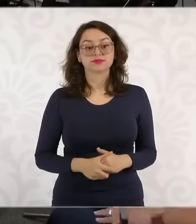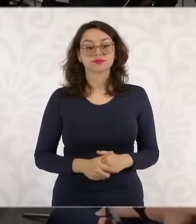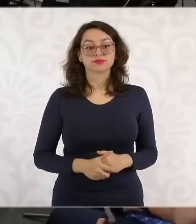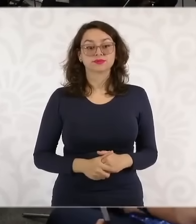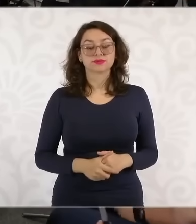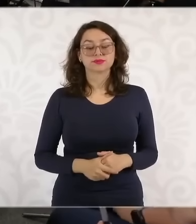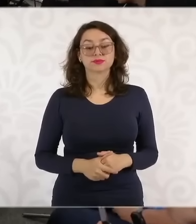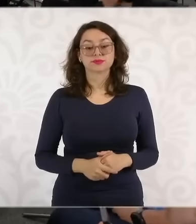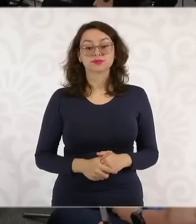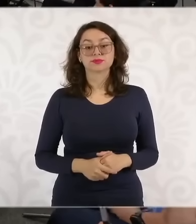[Música]